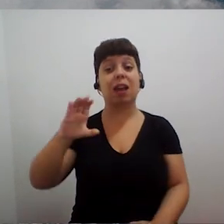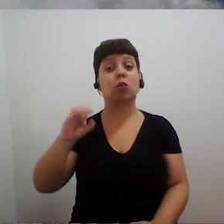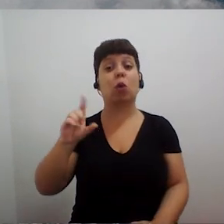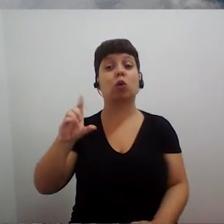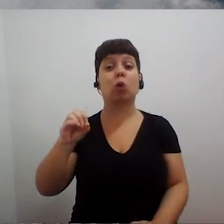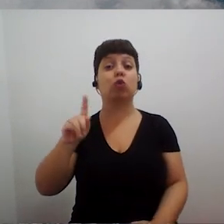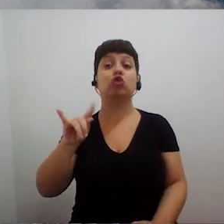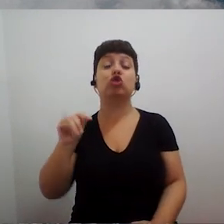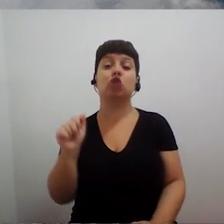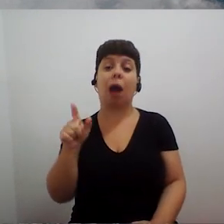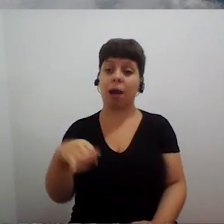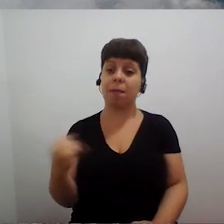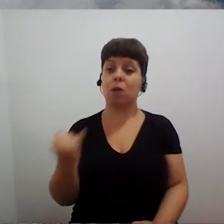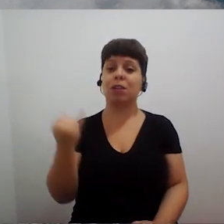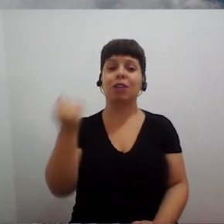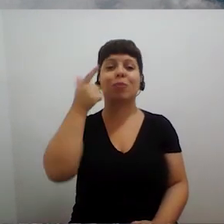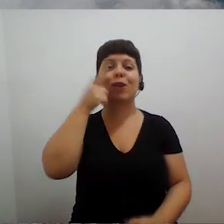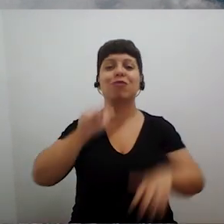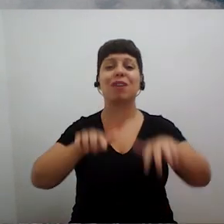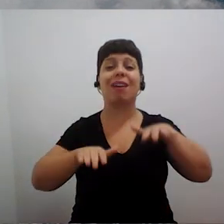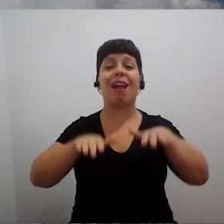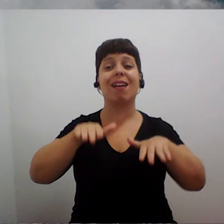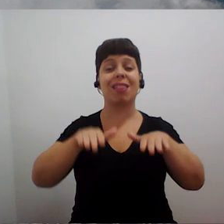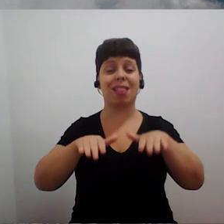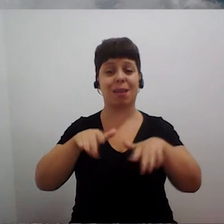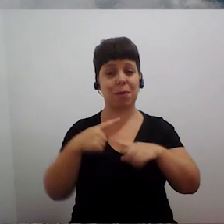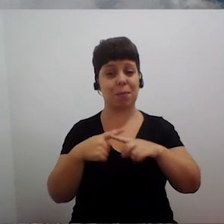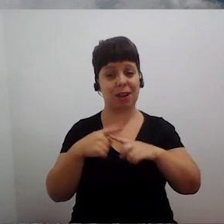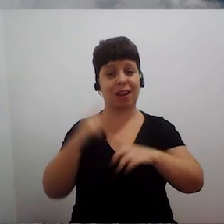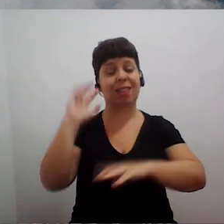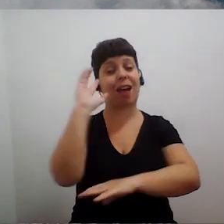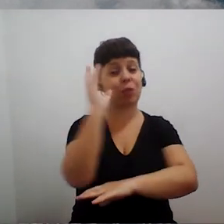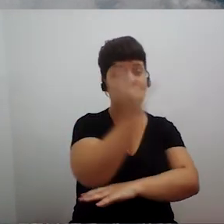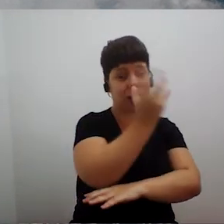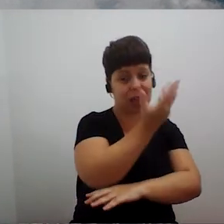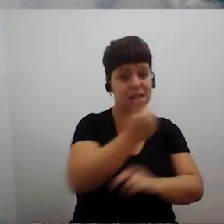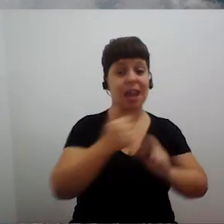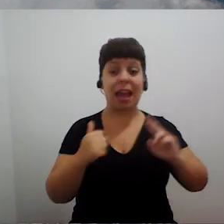na manutenção do equilíbrio cosmológico, uma vez que a natureza e a religião estão de mãos dadas